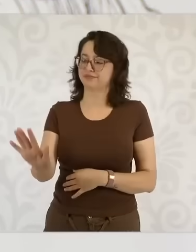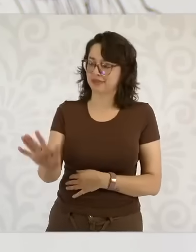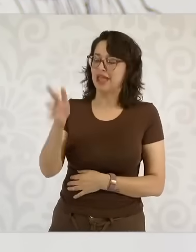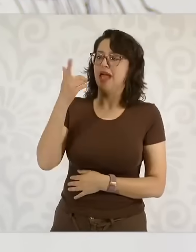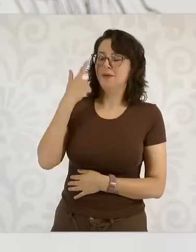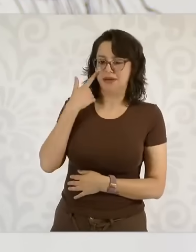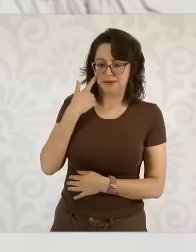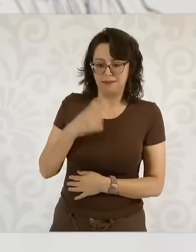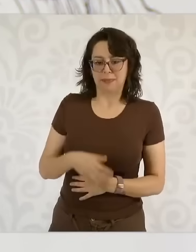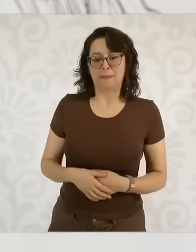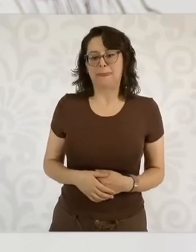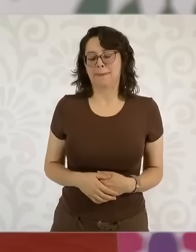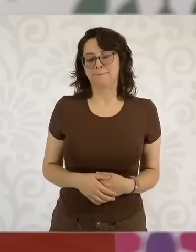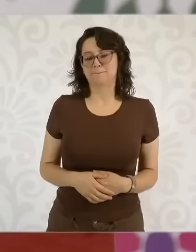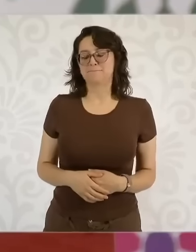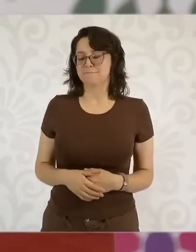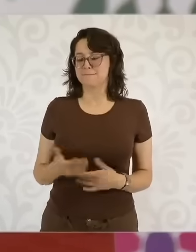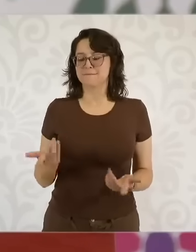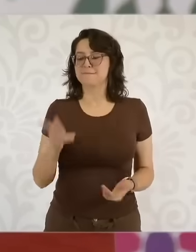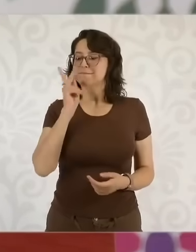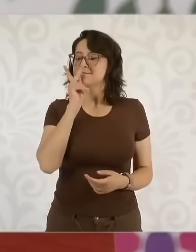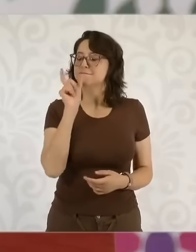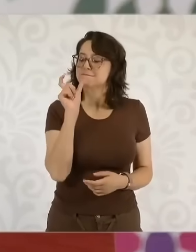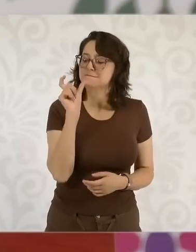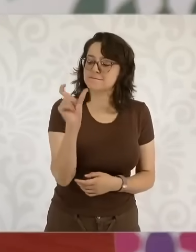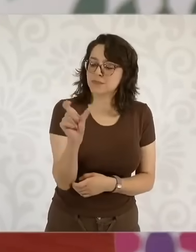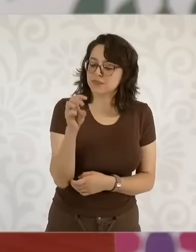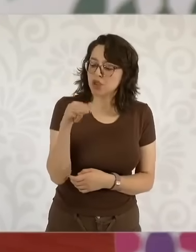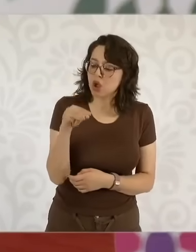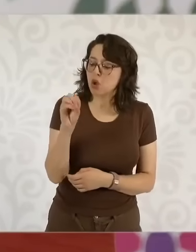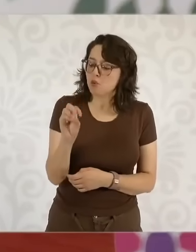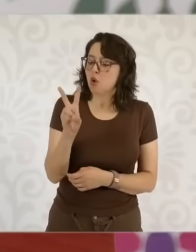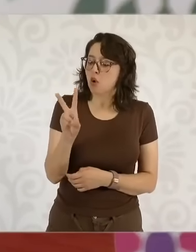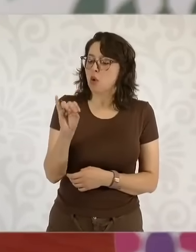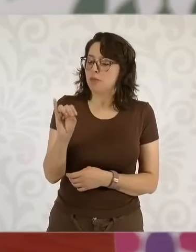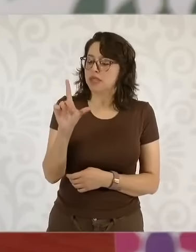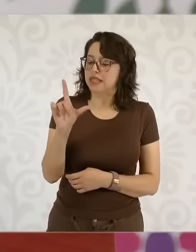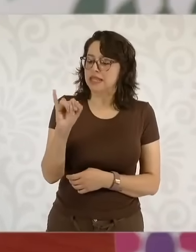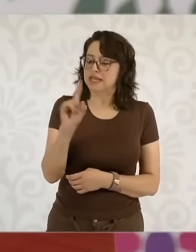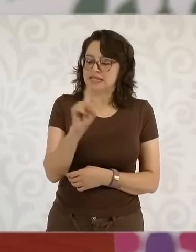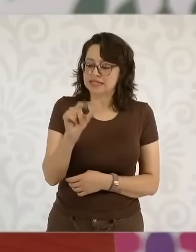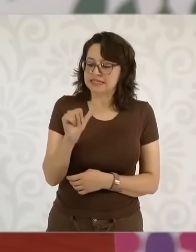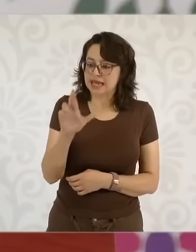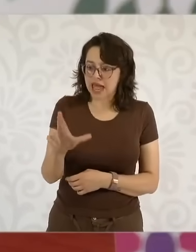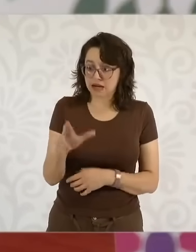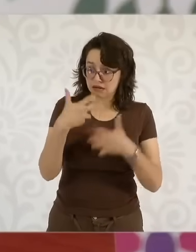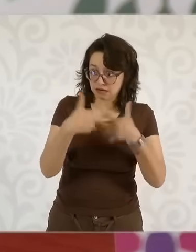partidos políticos a Washington hablar con los senadores republicanos y demócratas es una forma